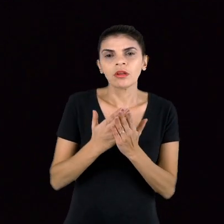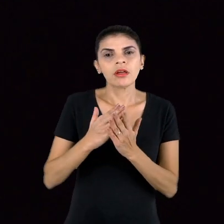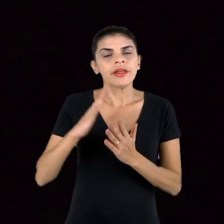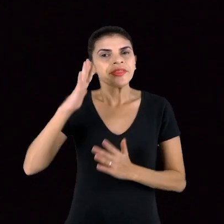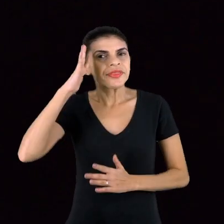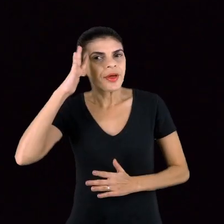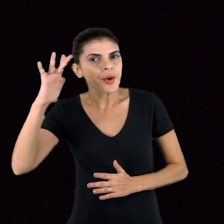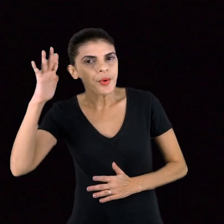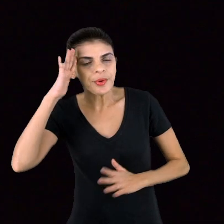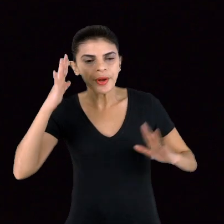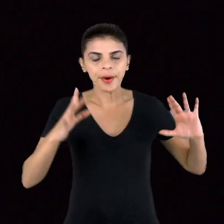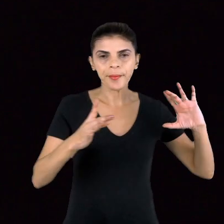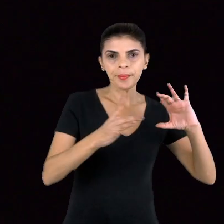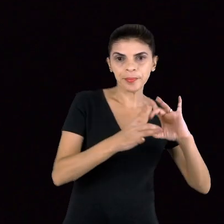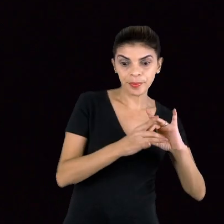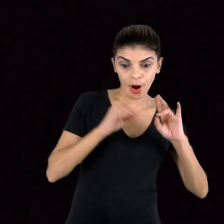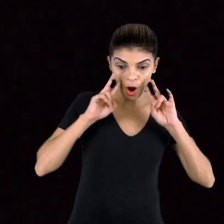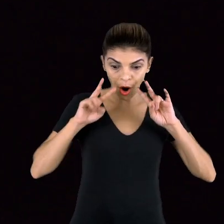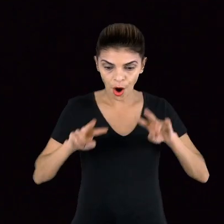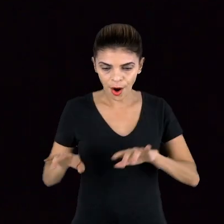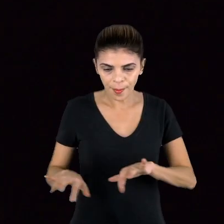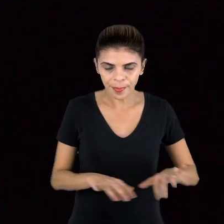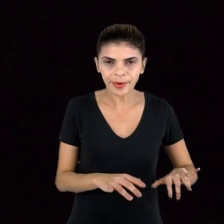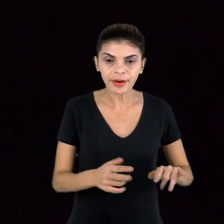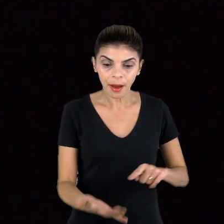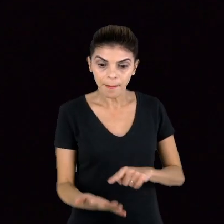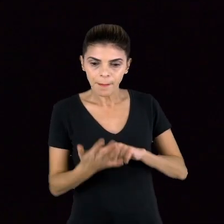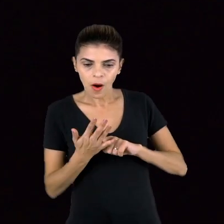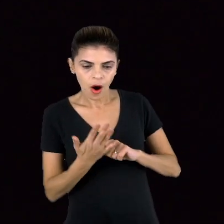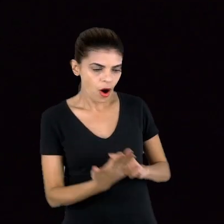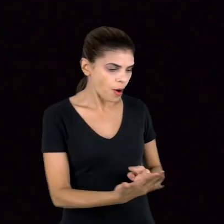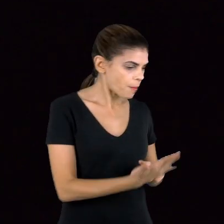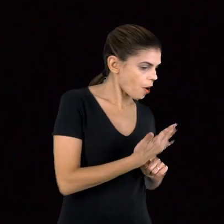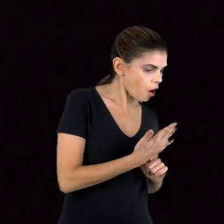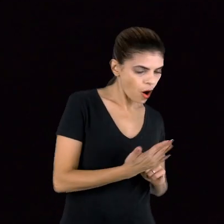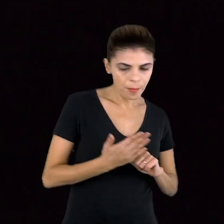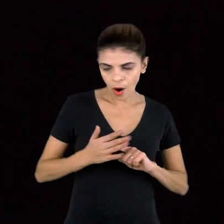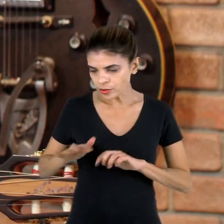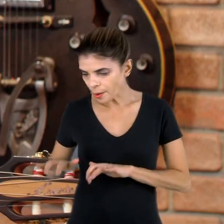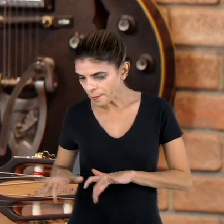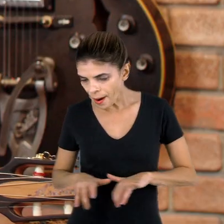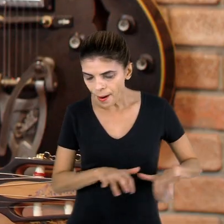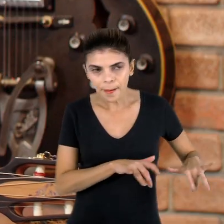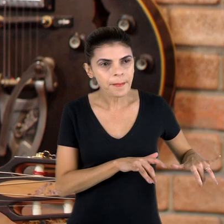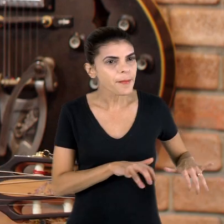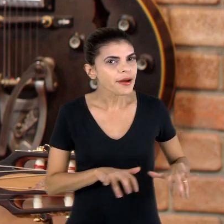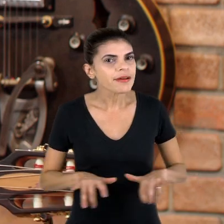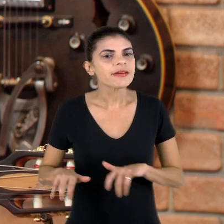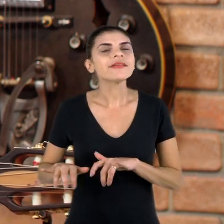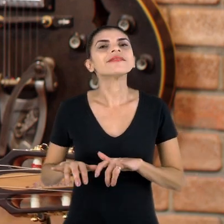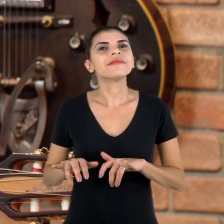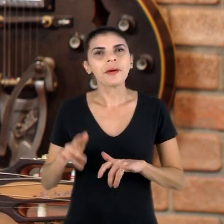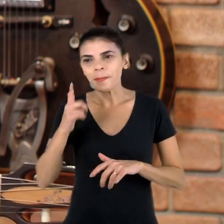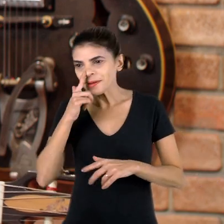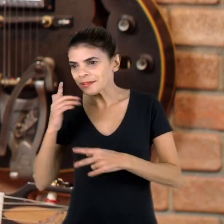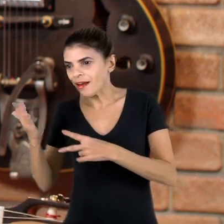olhando pro piano, ele te indica as distâncias todas! Todas! Os intervalos! É tão óbvio, né? Ver no piano.